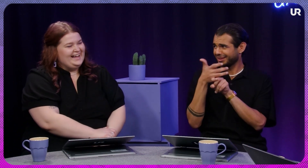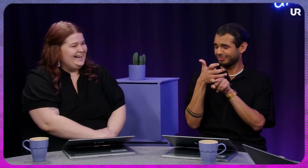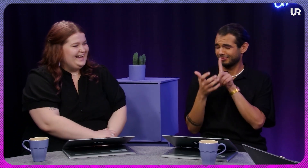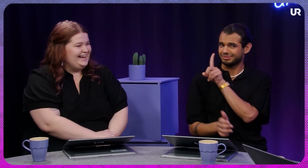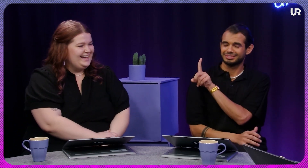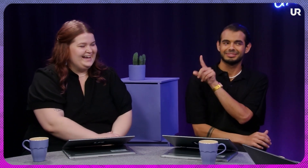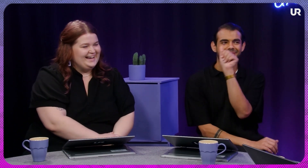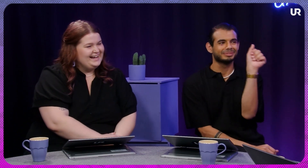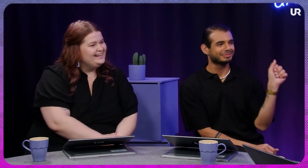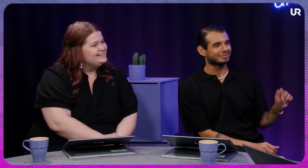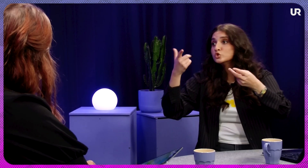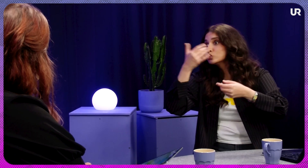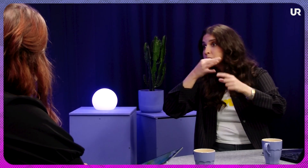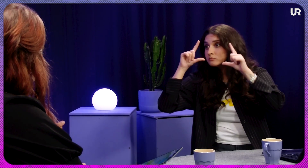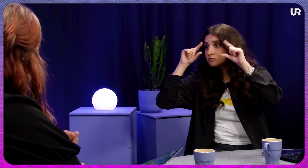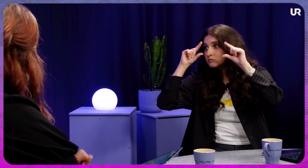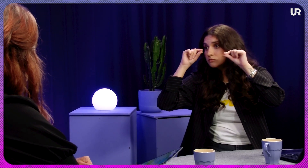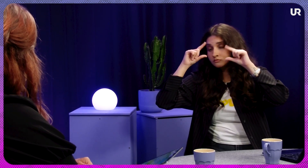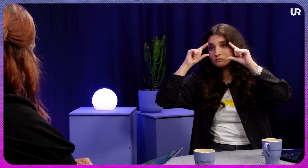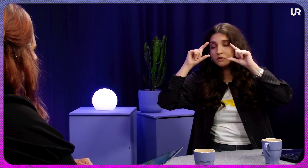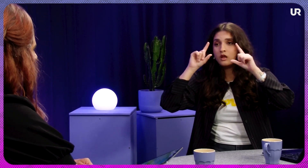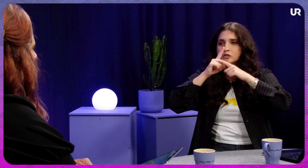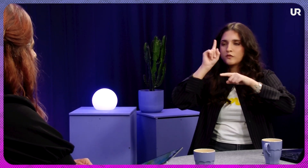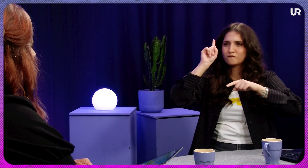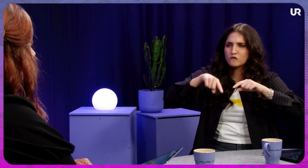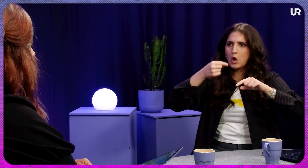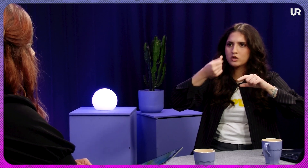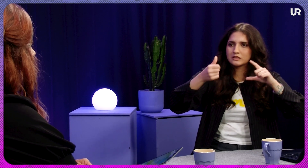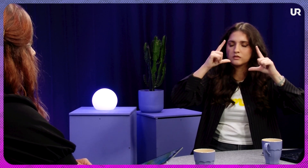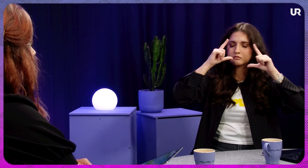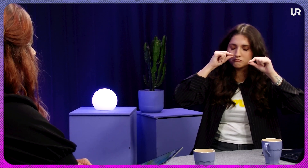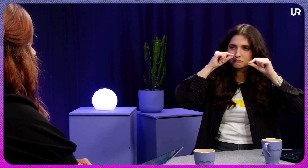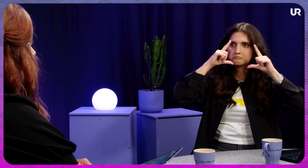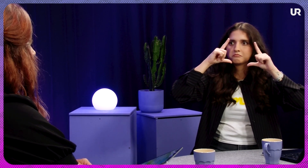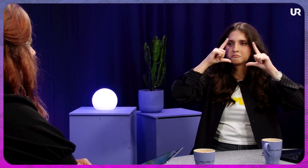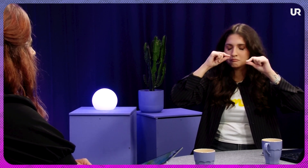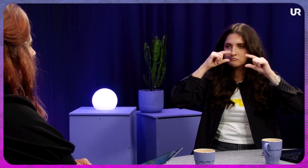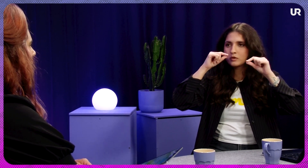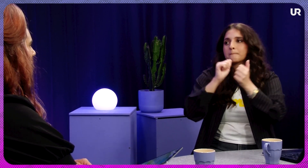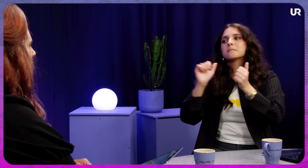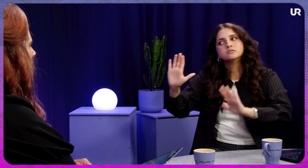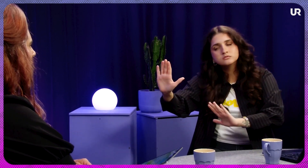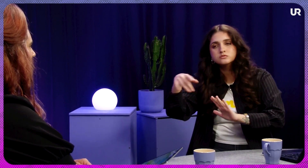Amir: Jag är ingen deepfake, snälla du! Jessica: Blinkningarna. Om de ser onaturliga ut som typ för lite blinkningar.